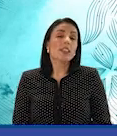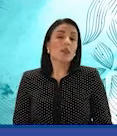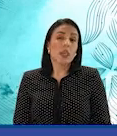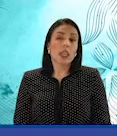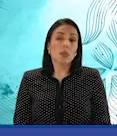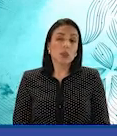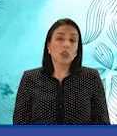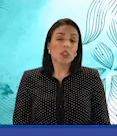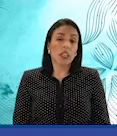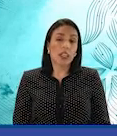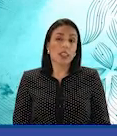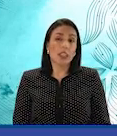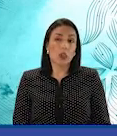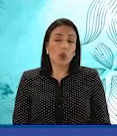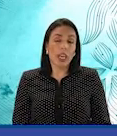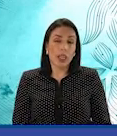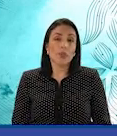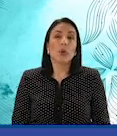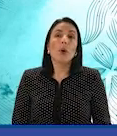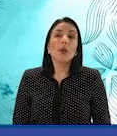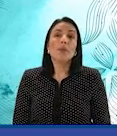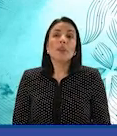también hemos tenido que improbar